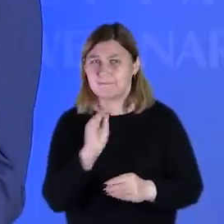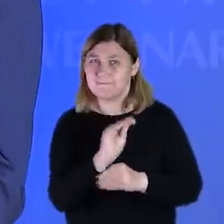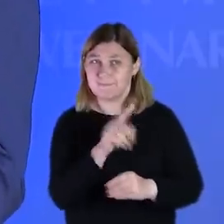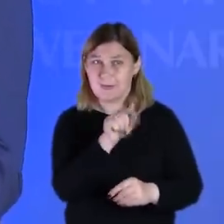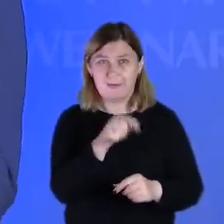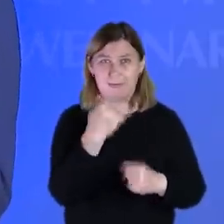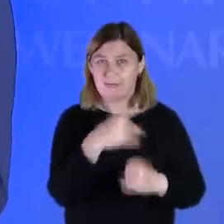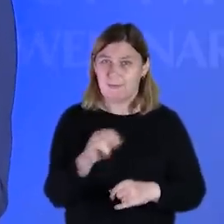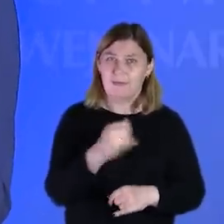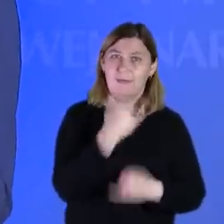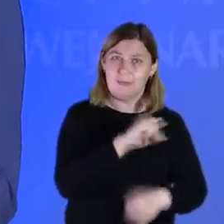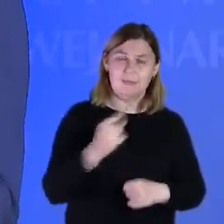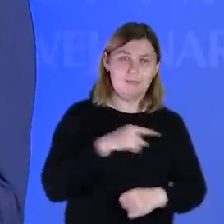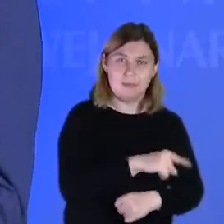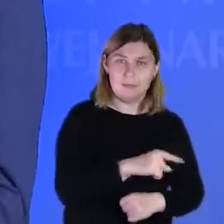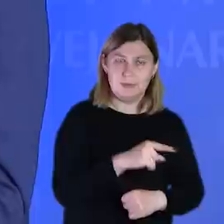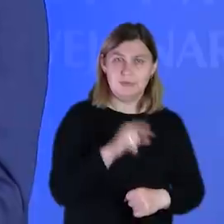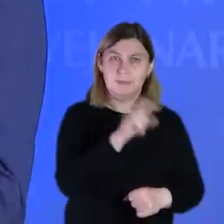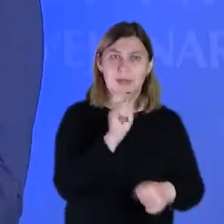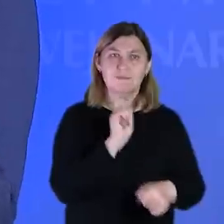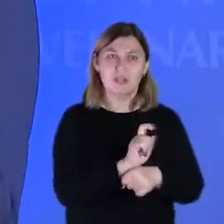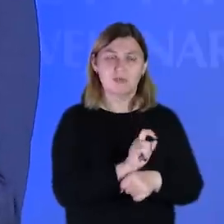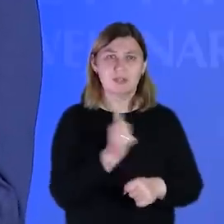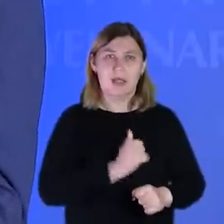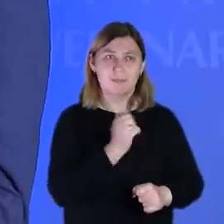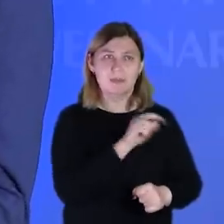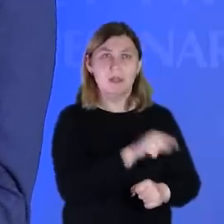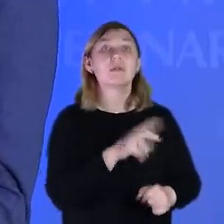niewłaściwie ukierunkować przeciwnika. Dlaczego przywołuję ten termin?